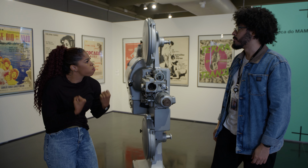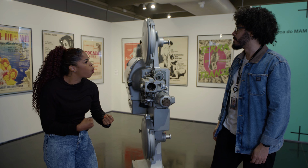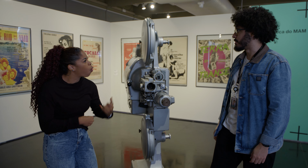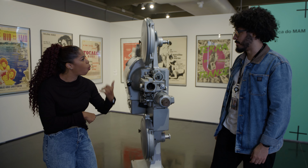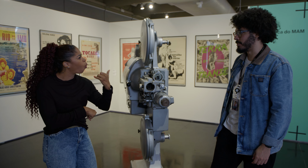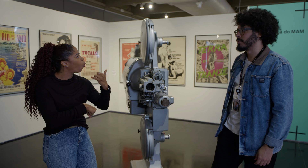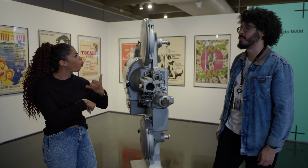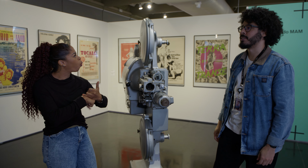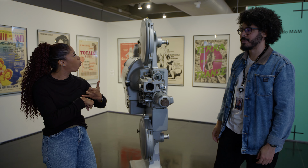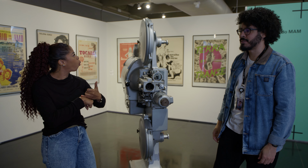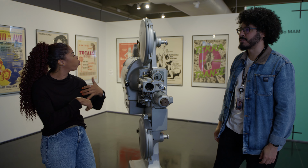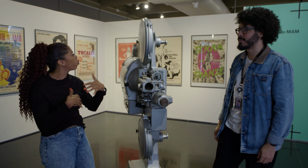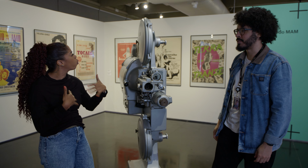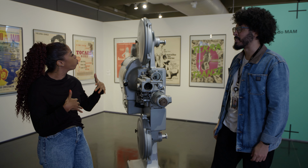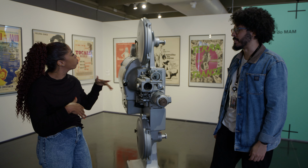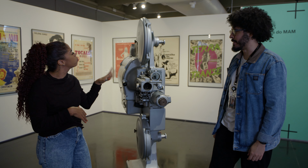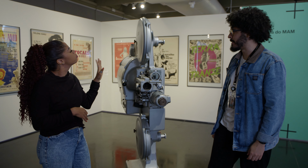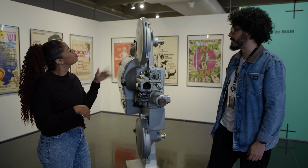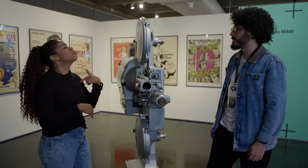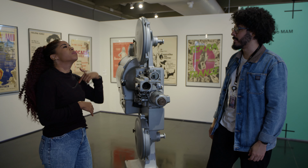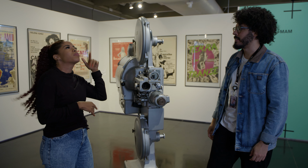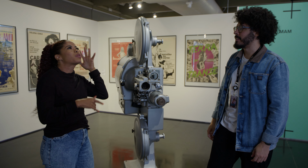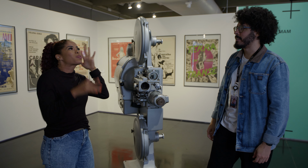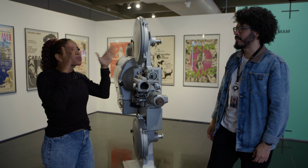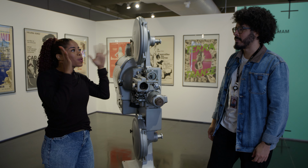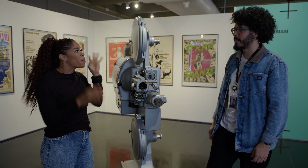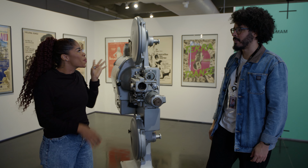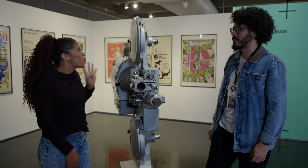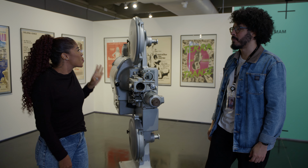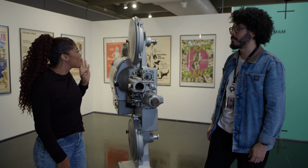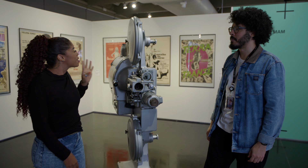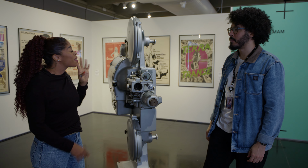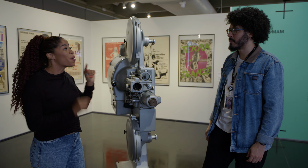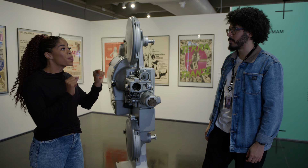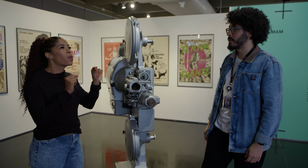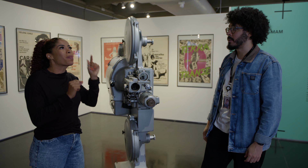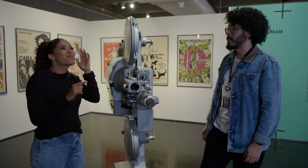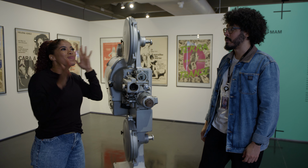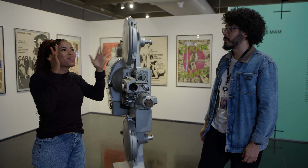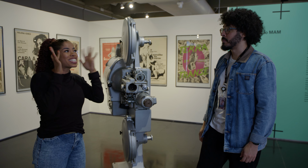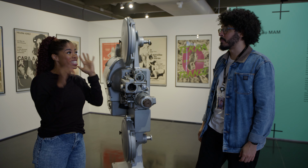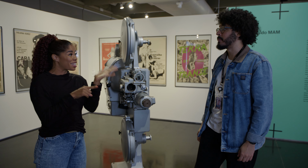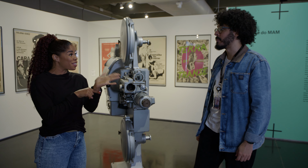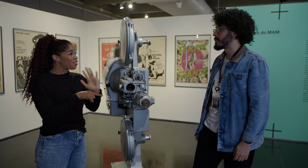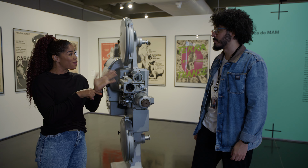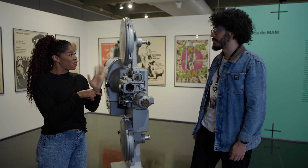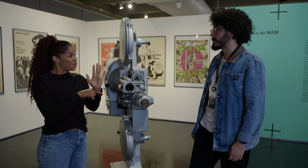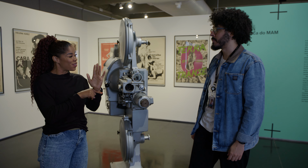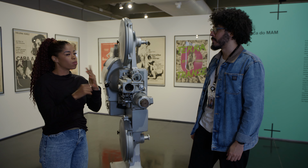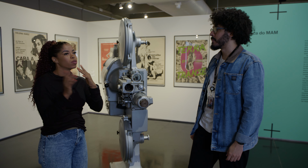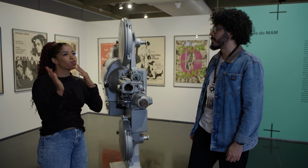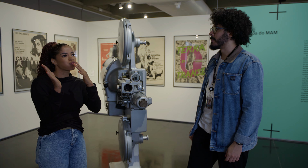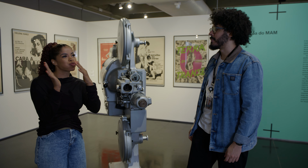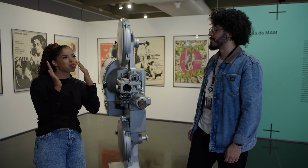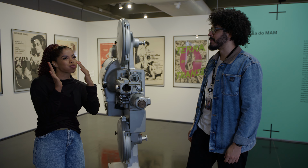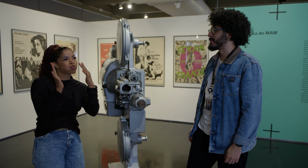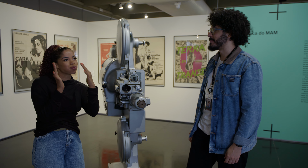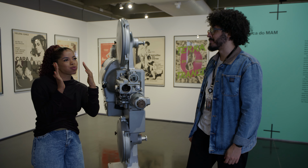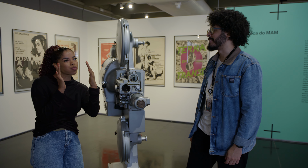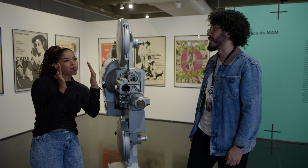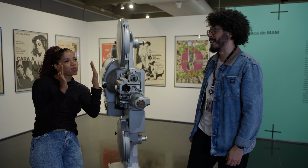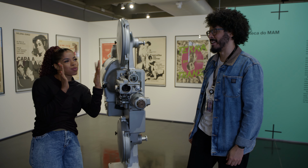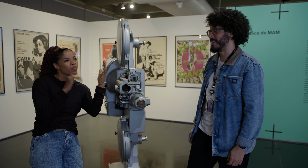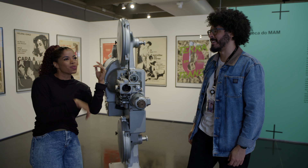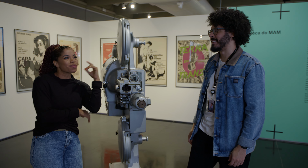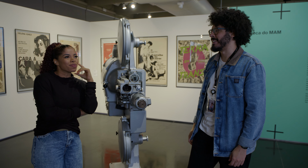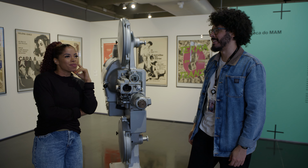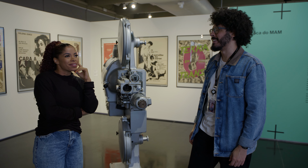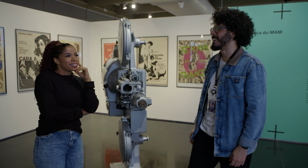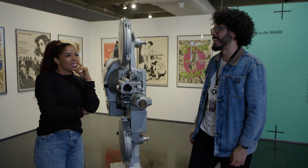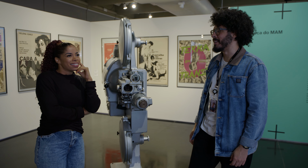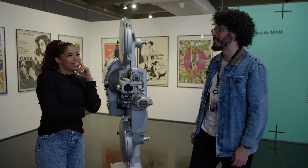e imaginar o funcionamento dela.